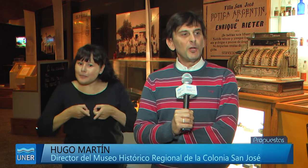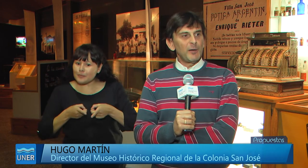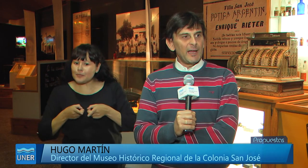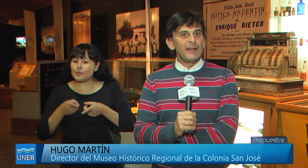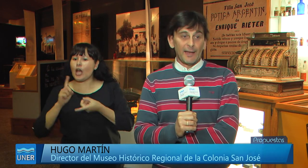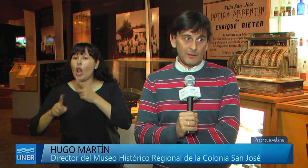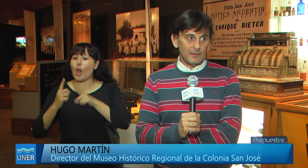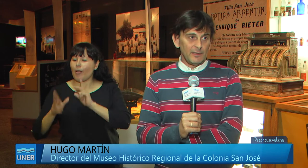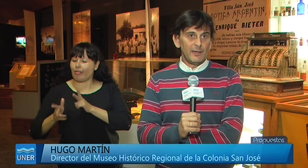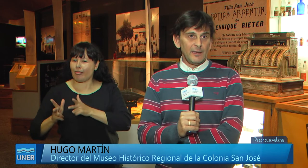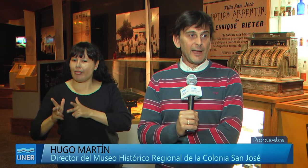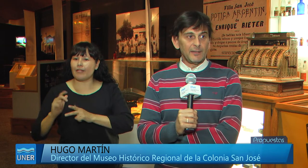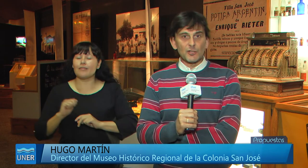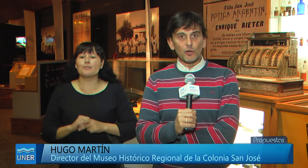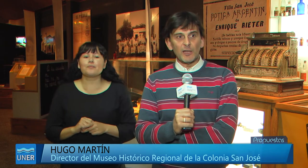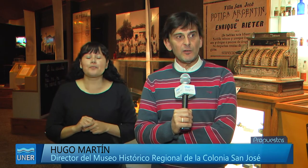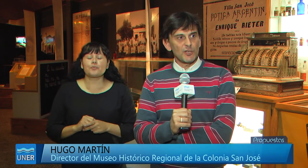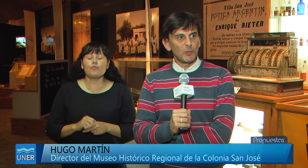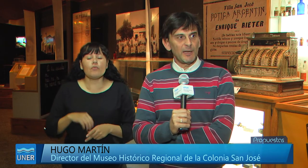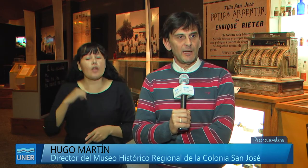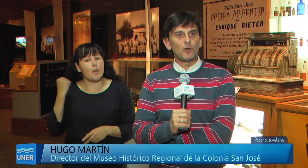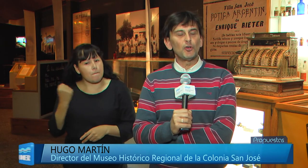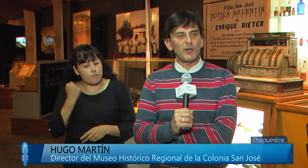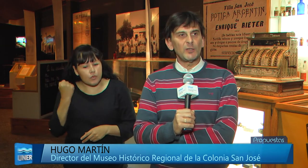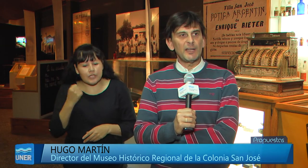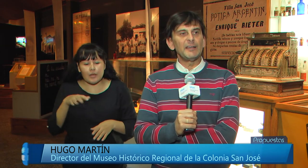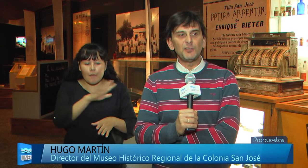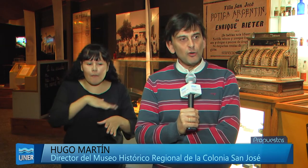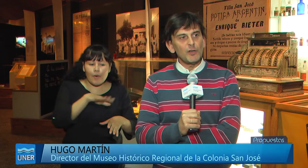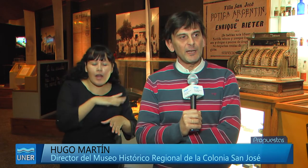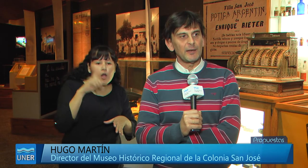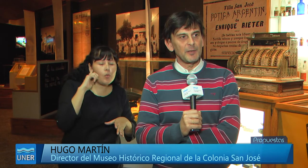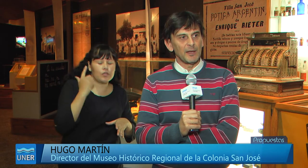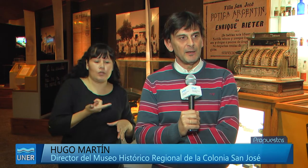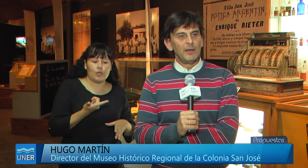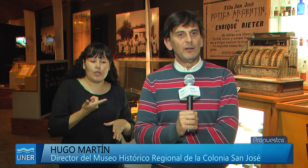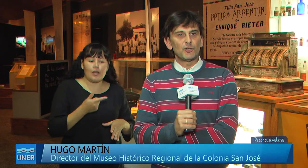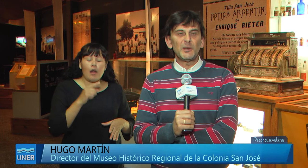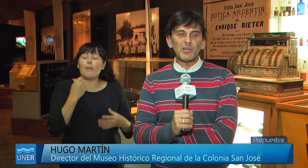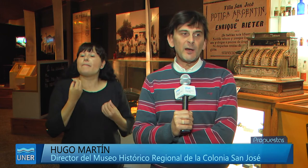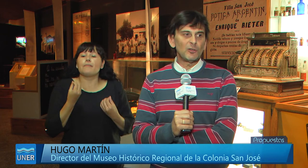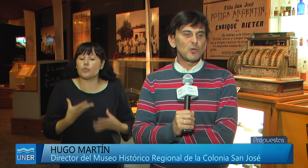Es bueno para la gente sorda que conozca nuestra historia también, nosotros venimos trabajando